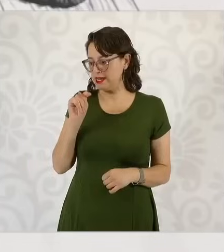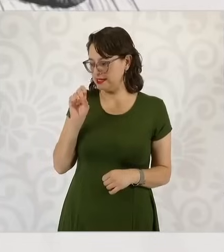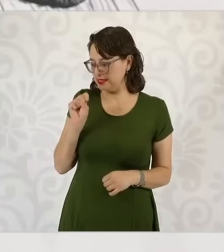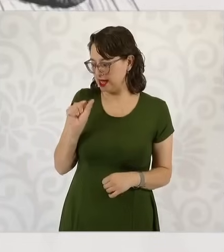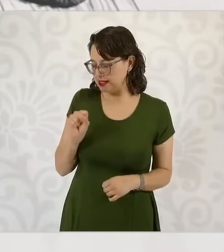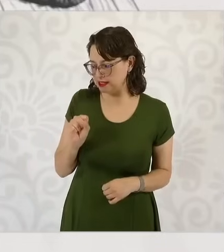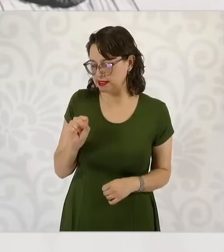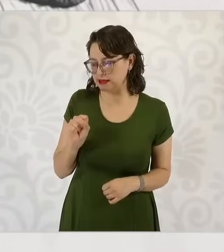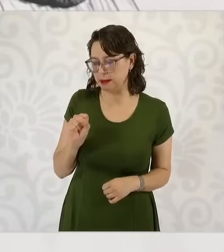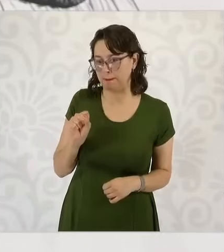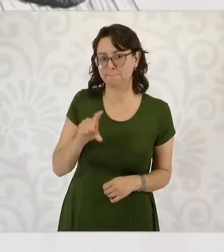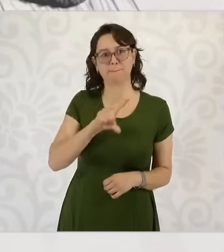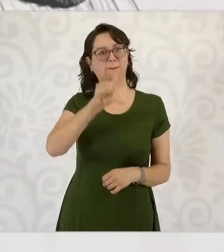entonces pues que